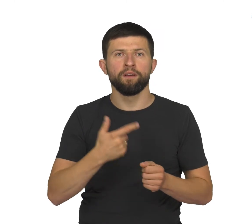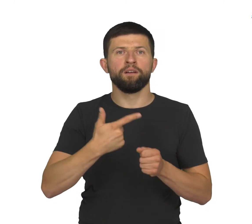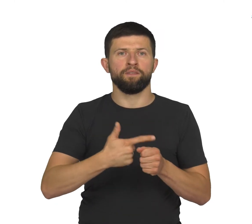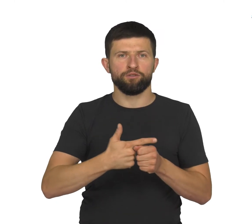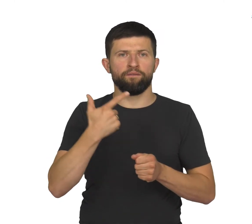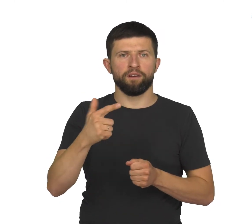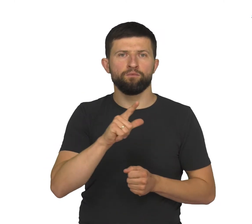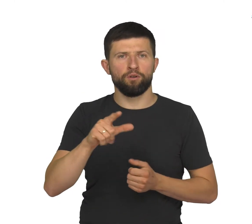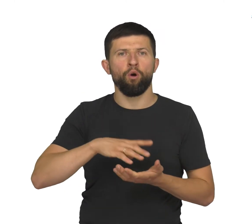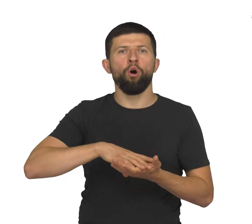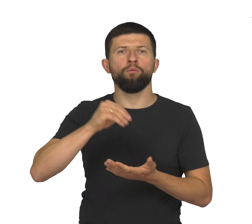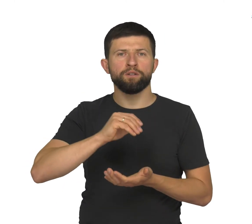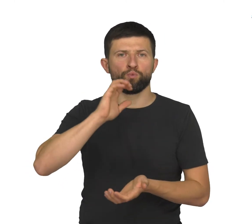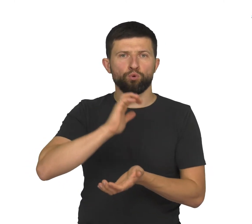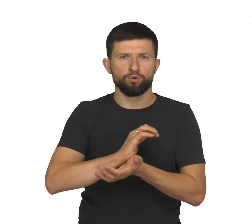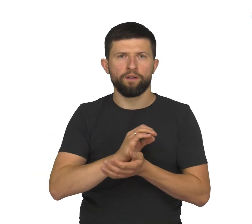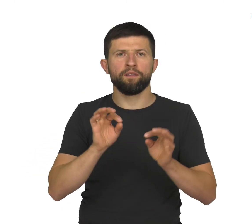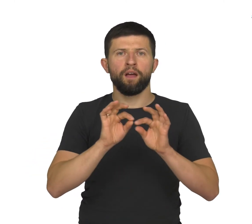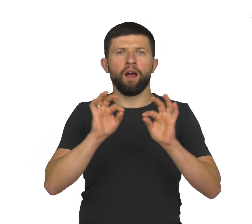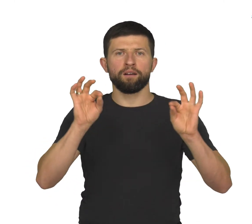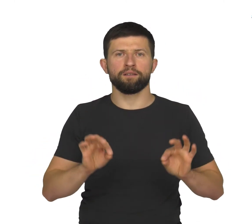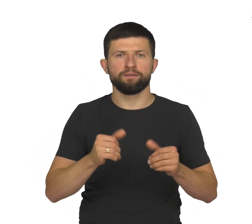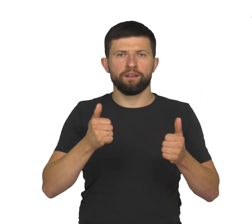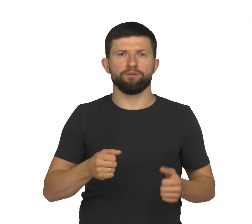za odpis zupełny aktu stanu cywilnego.